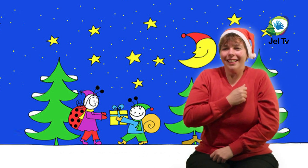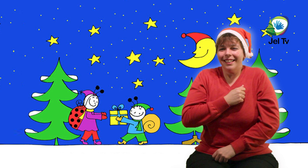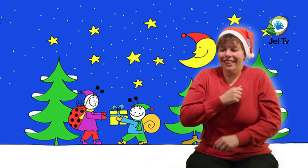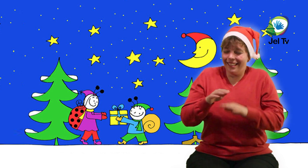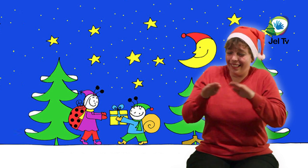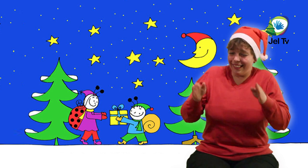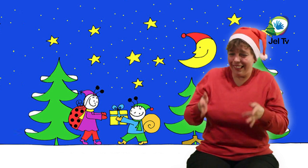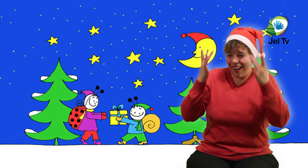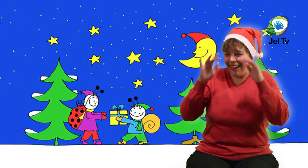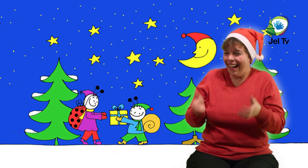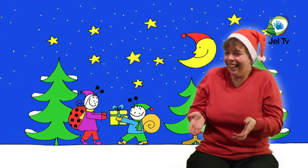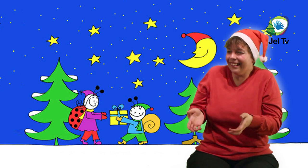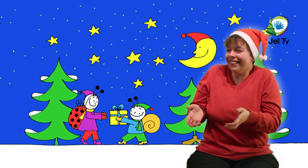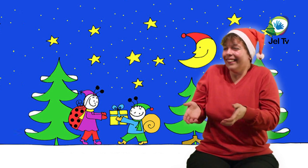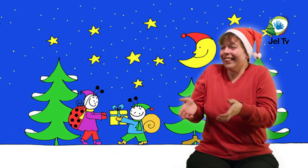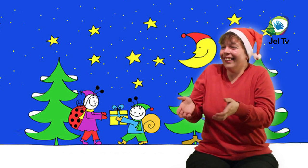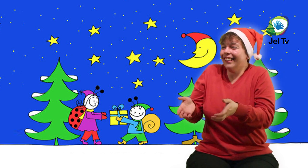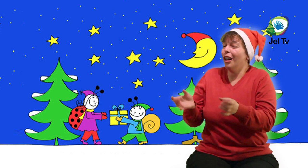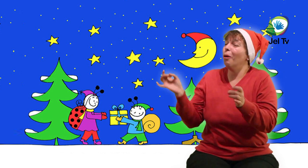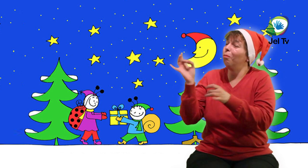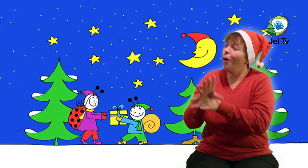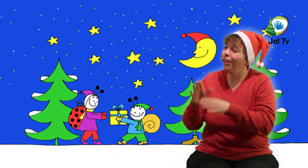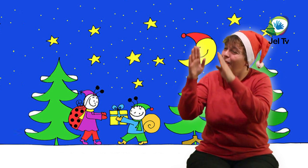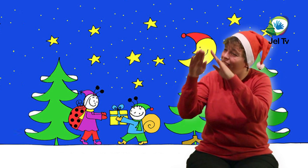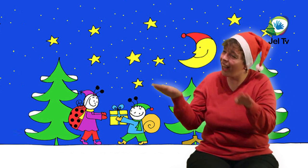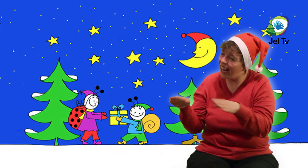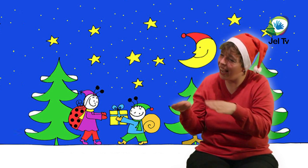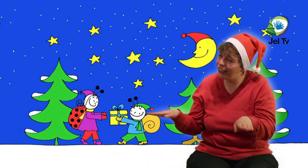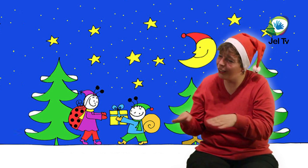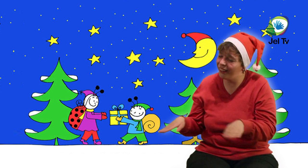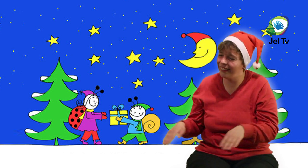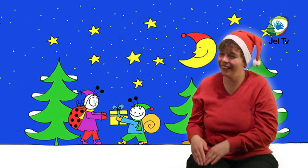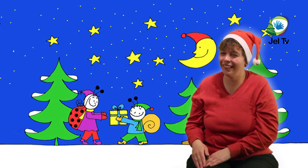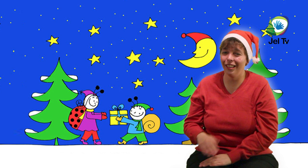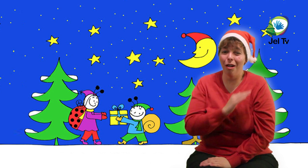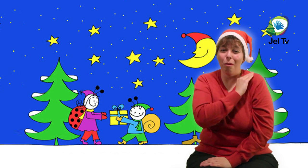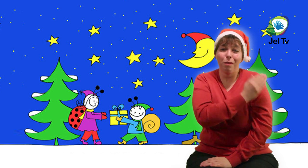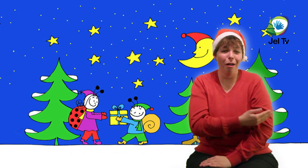Bogyó izgatottan adta át ajándékát Babócának. - Boldog karácsonyt,Babóca!